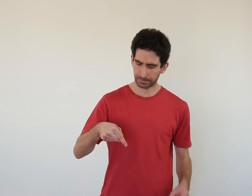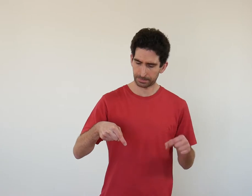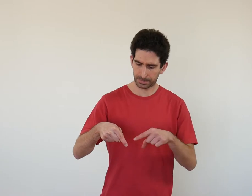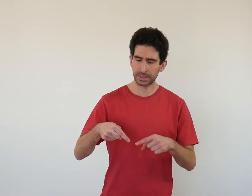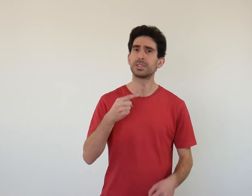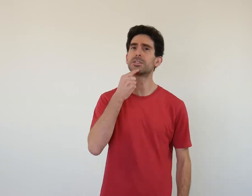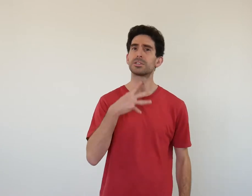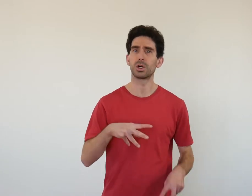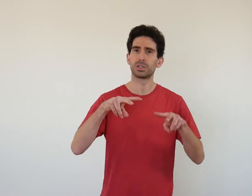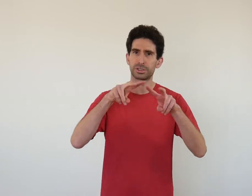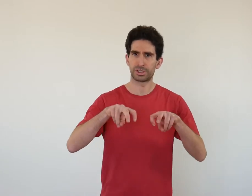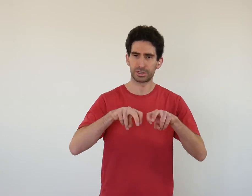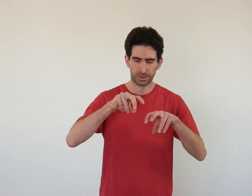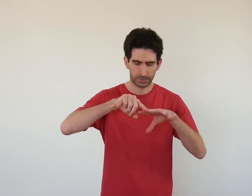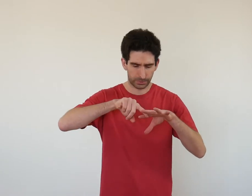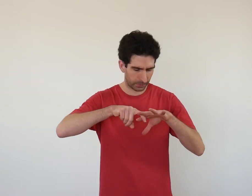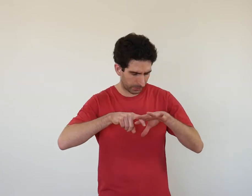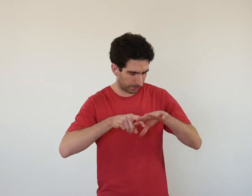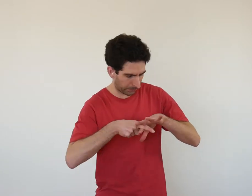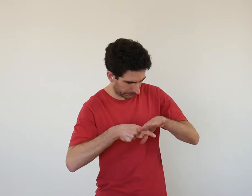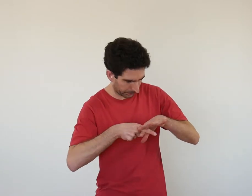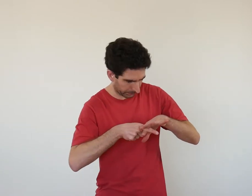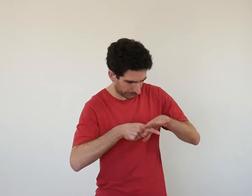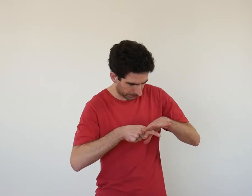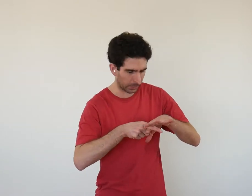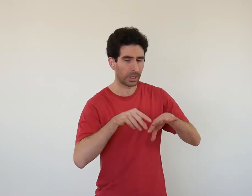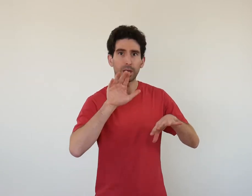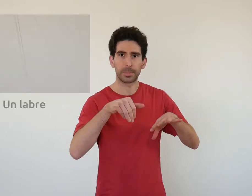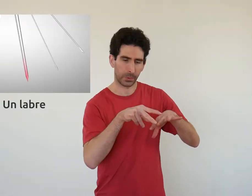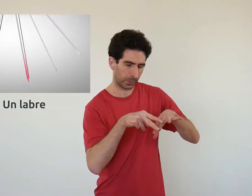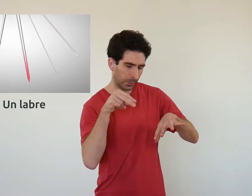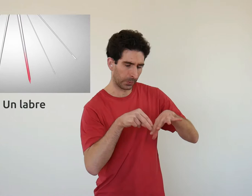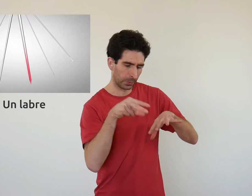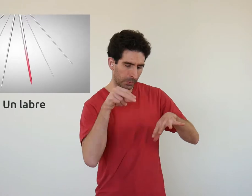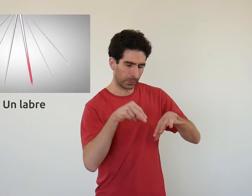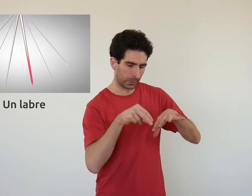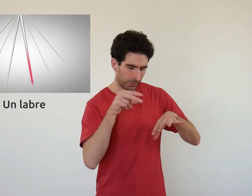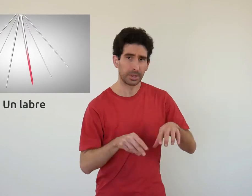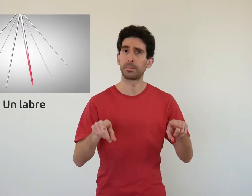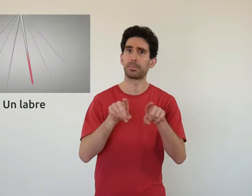Un labre pour chercher le sang et l'aspirer